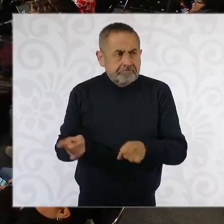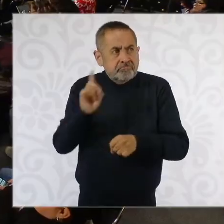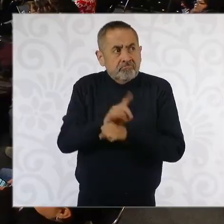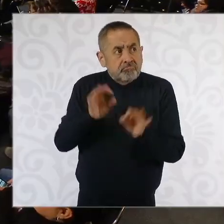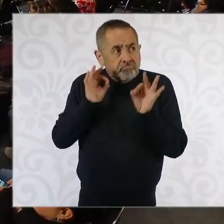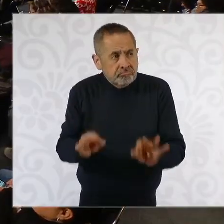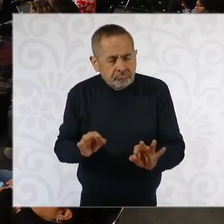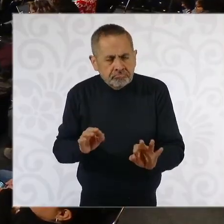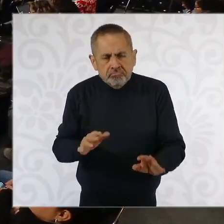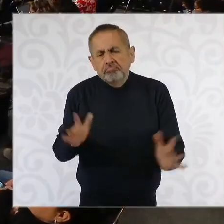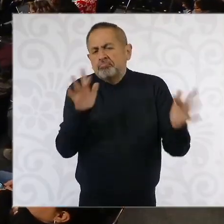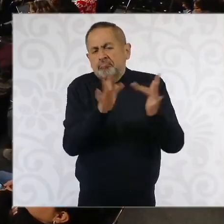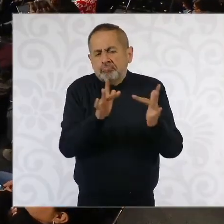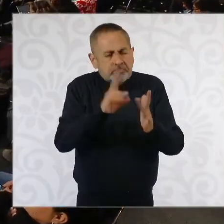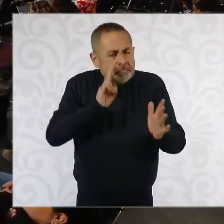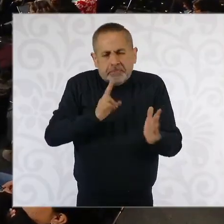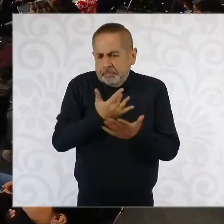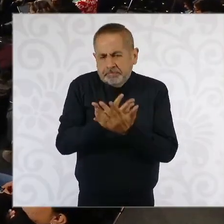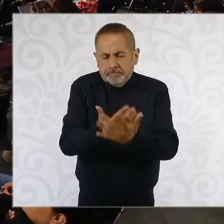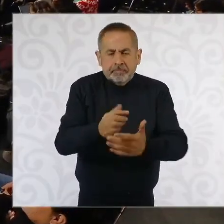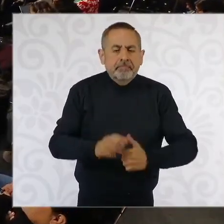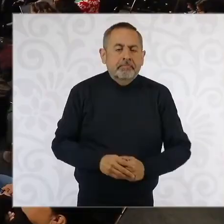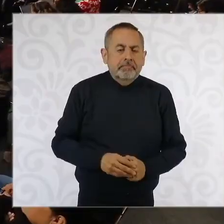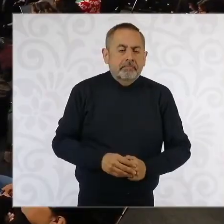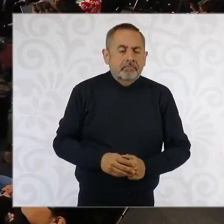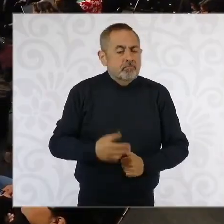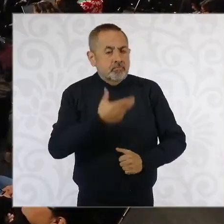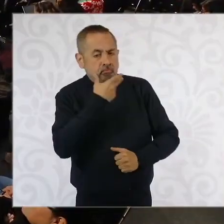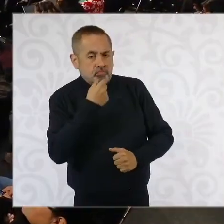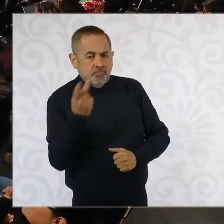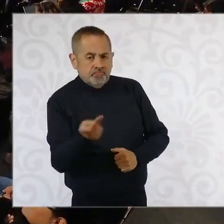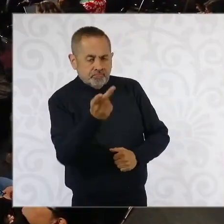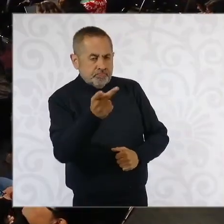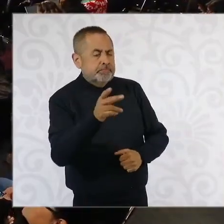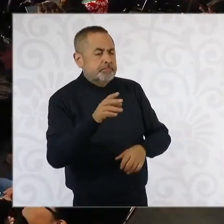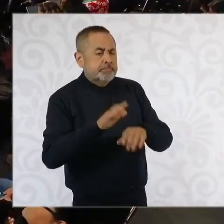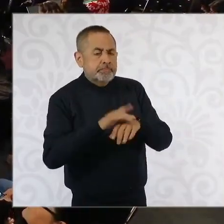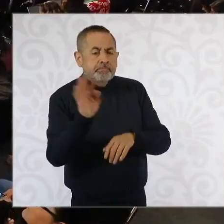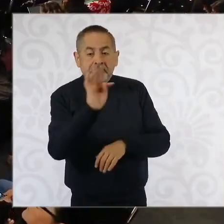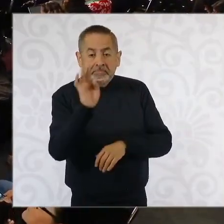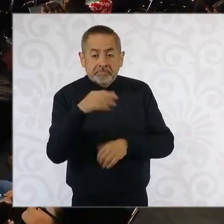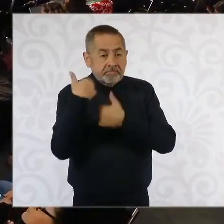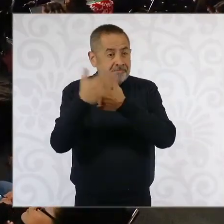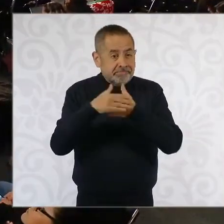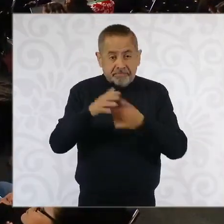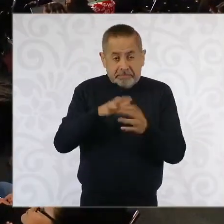eh En este mismo tema bueno quizá sí vaya a haber estas deportaciones masivas el gobierno